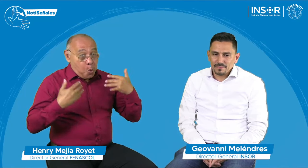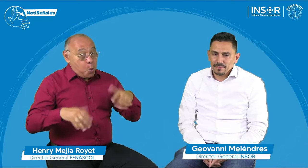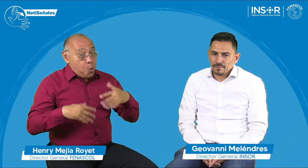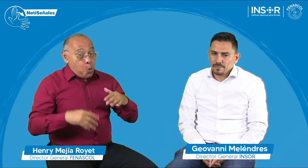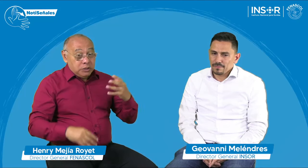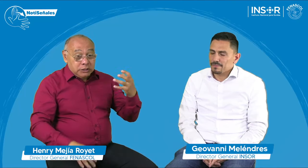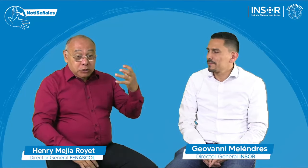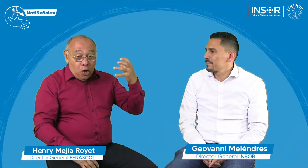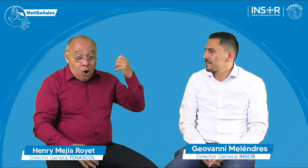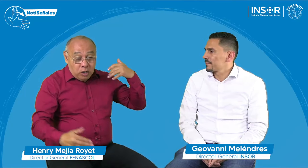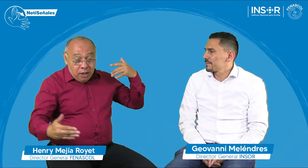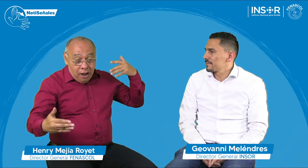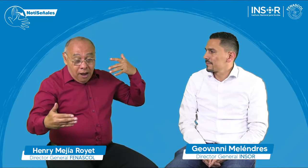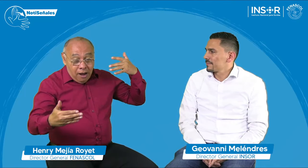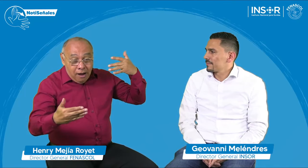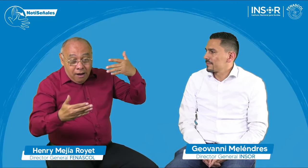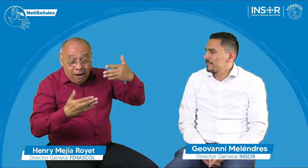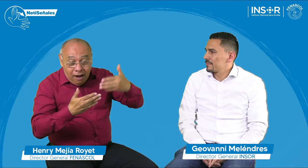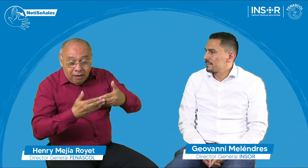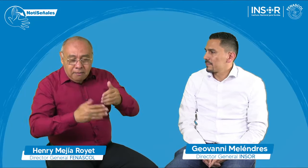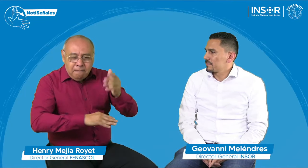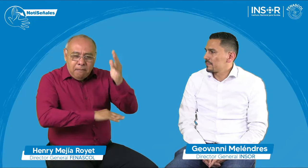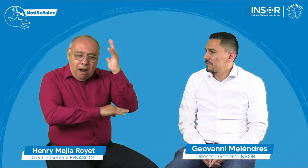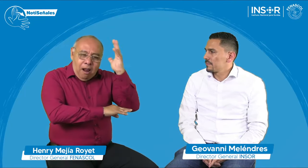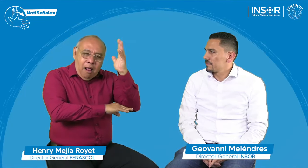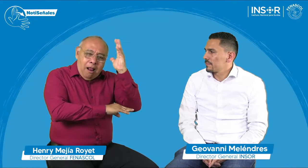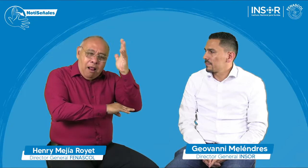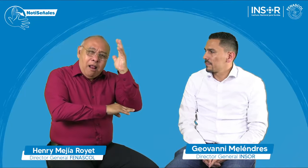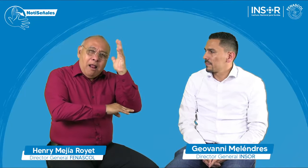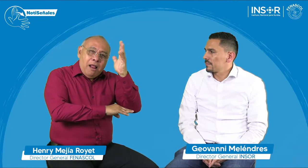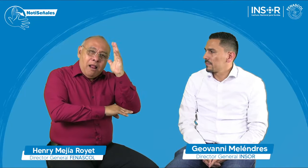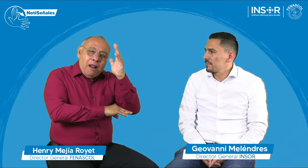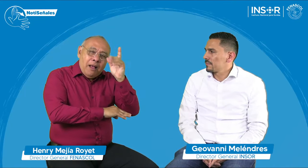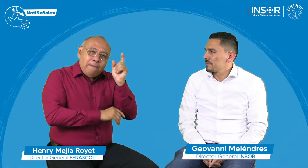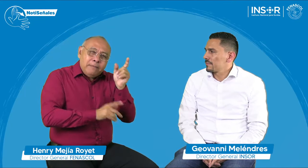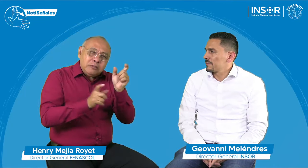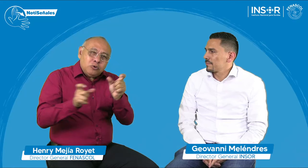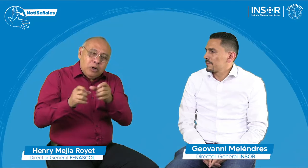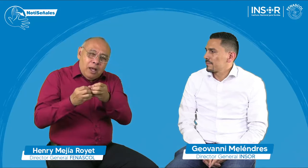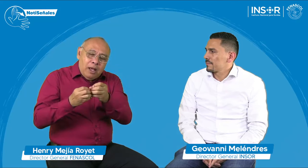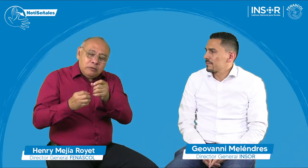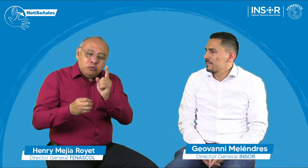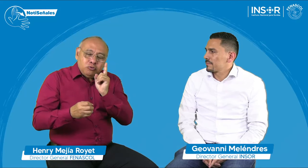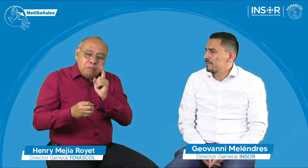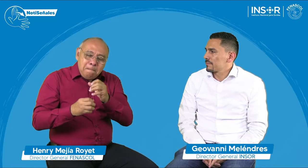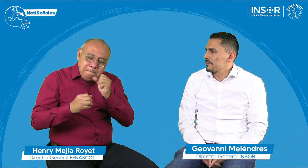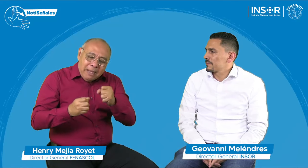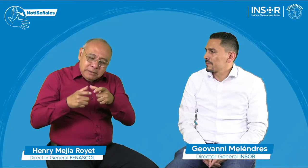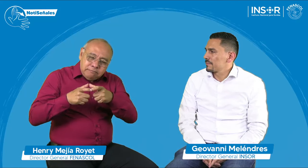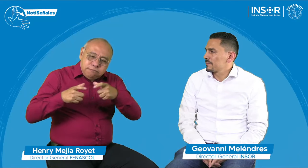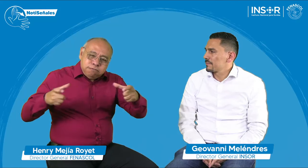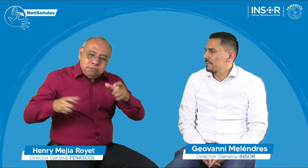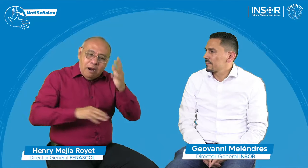situación de la persona sorda en Colombia ¿No? Y en ese